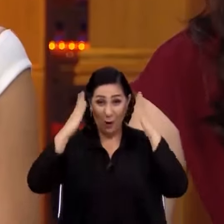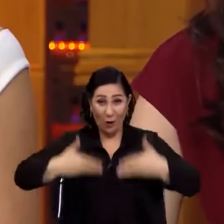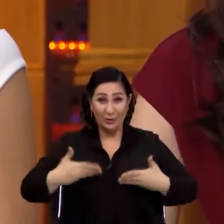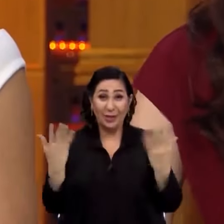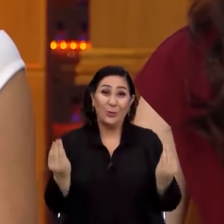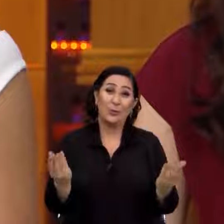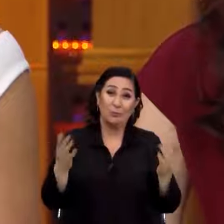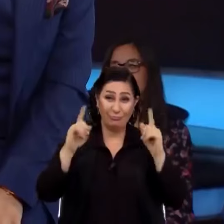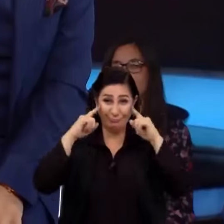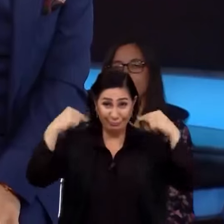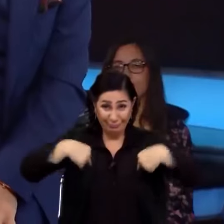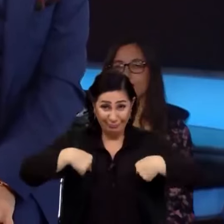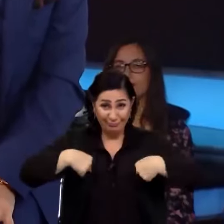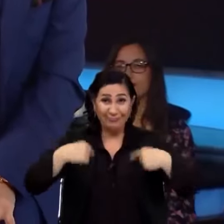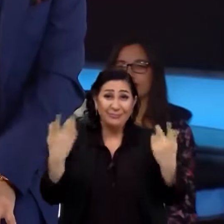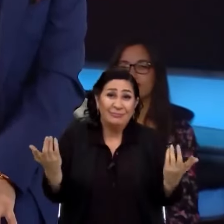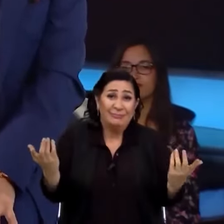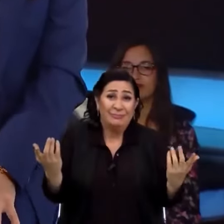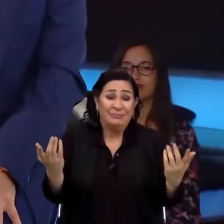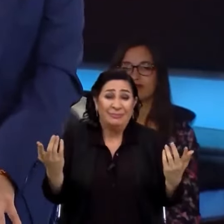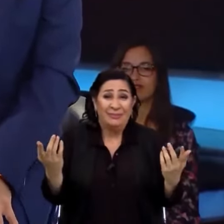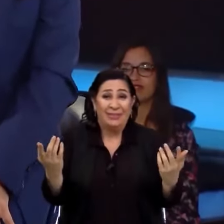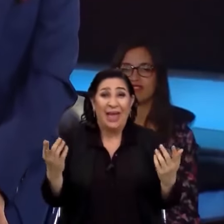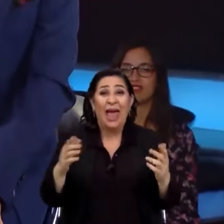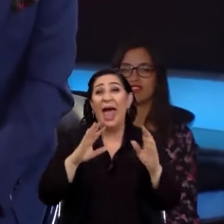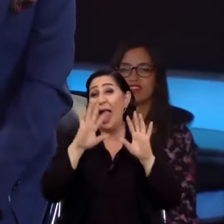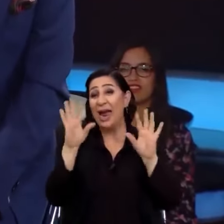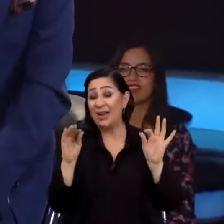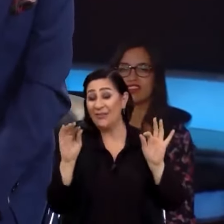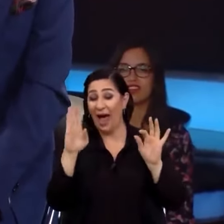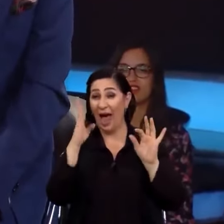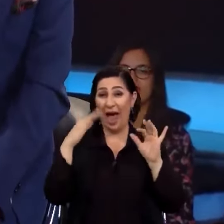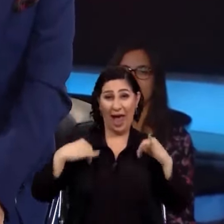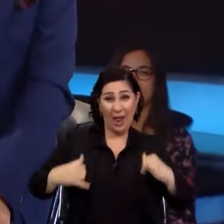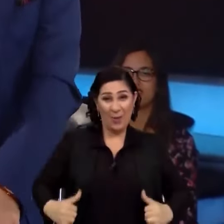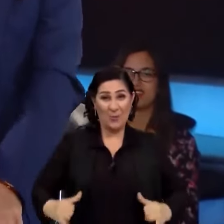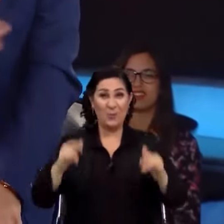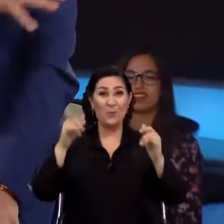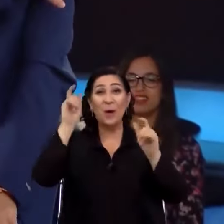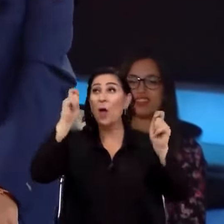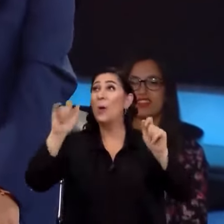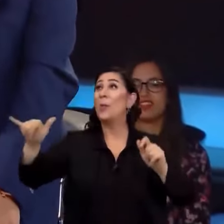inanılmaz vücuduma konsantre olurum her tarafı aynıdır benim banyomun sabunlanır